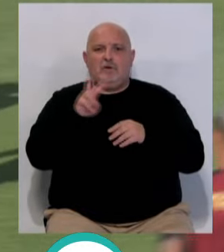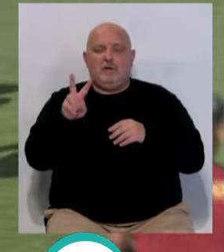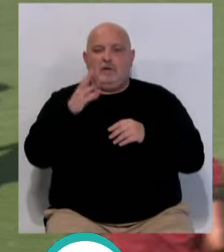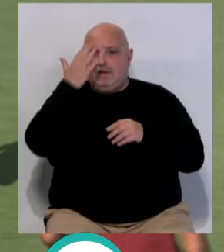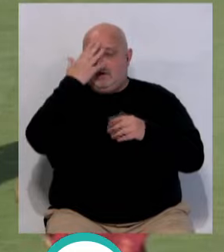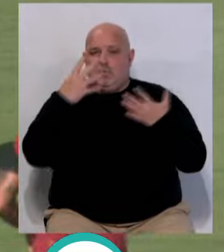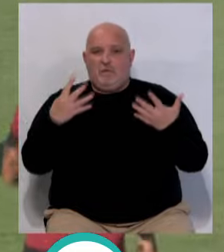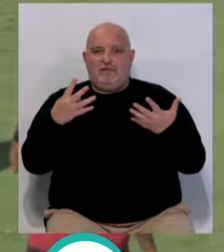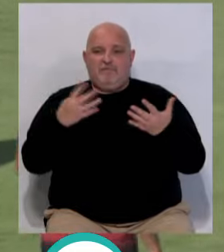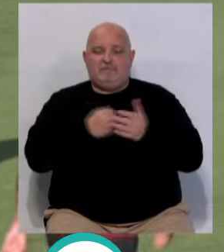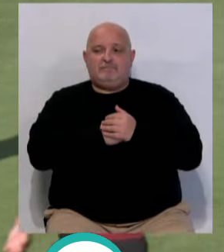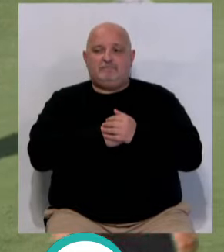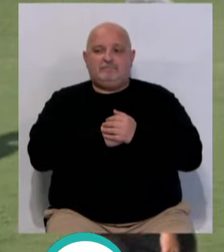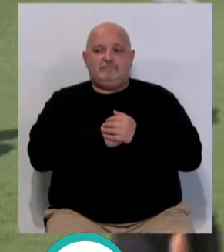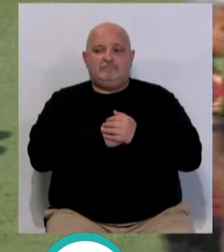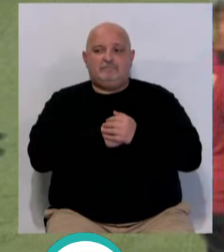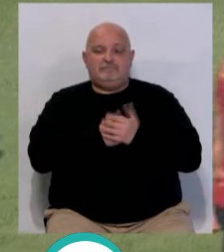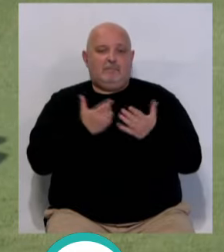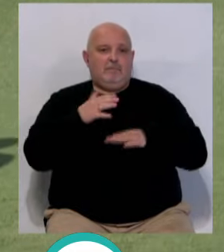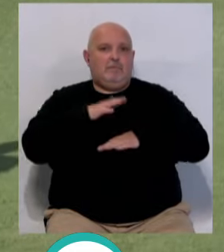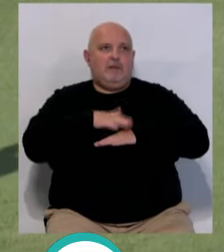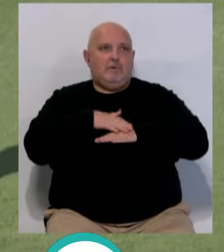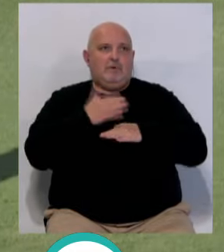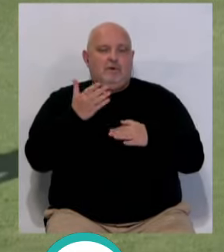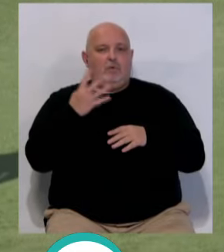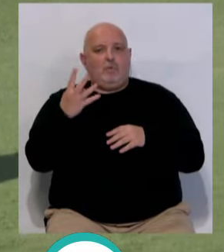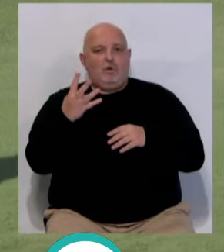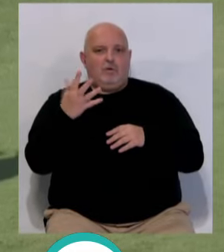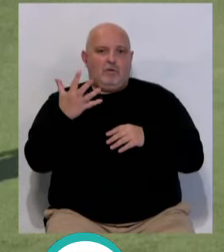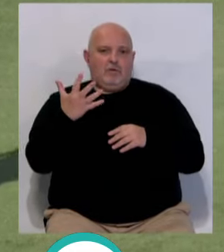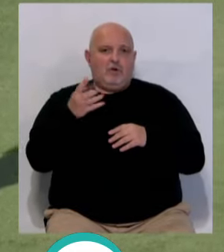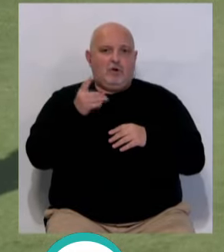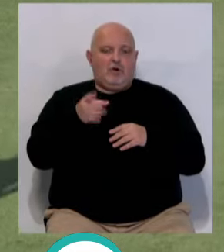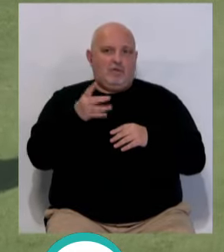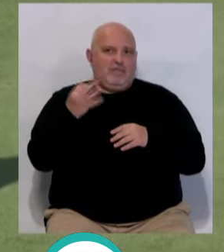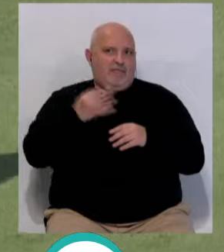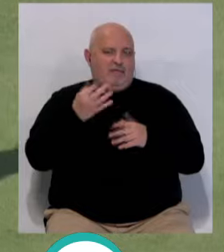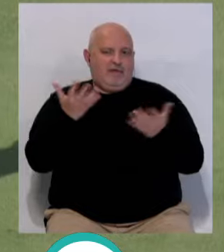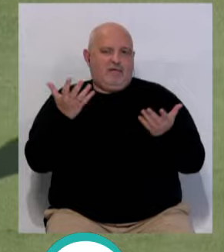nueve Pues de titular nueve Pues que mínimo que cuatro o cinco goles a ver el cad ya sabes